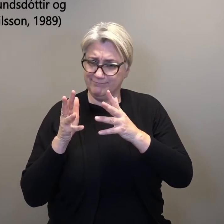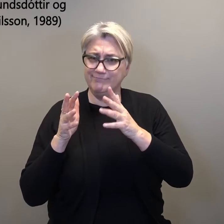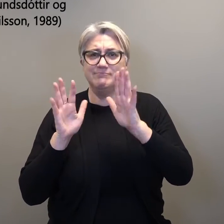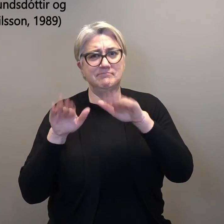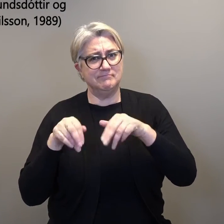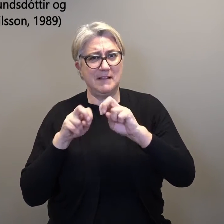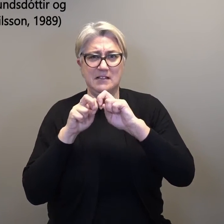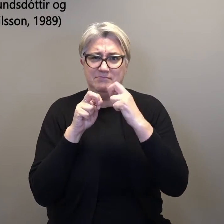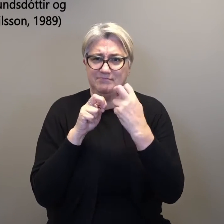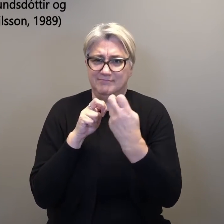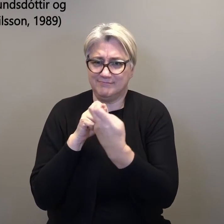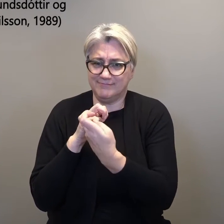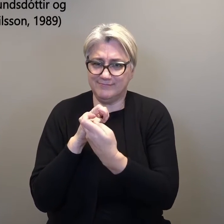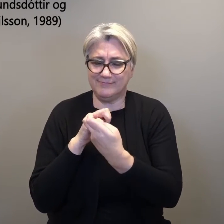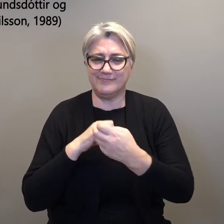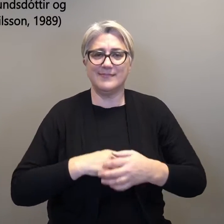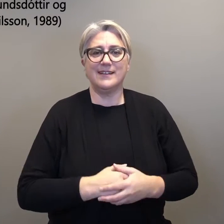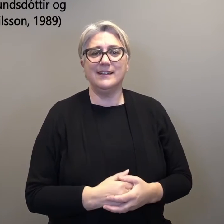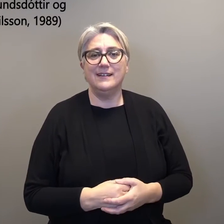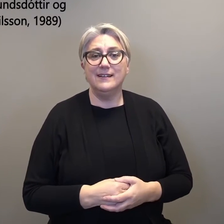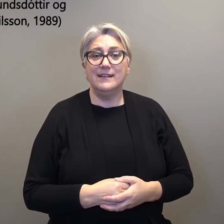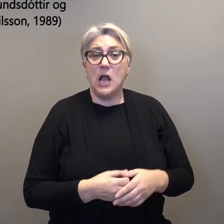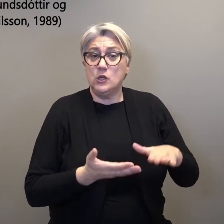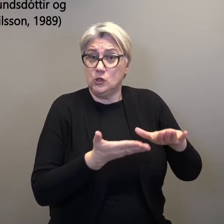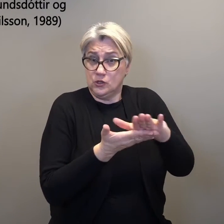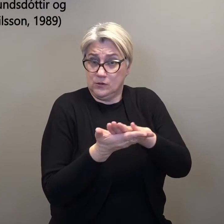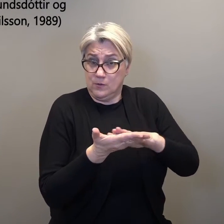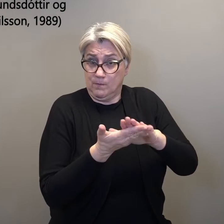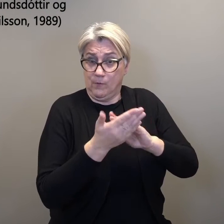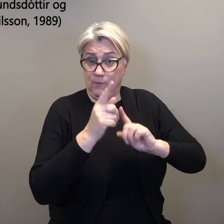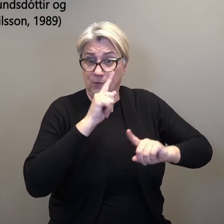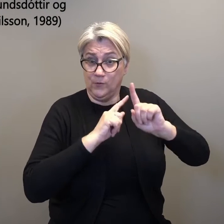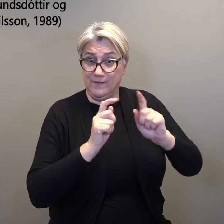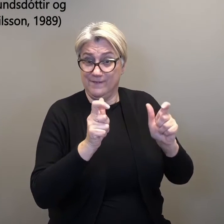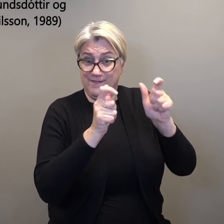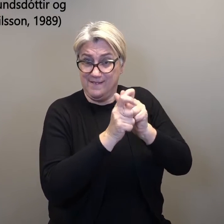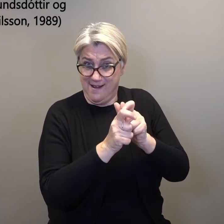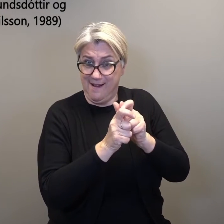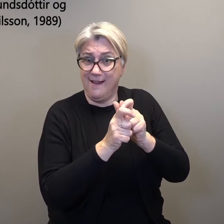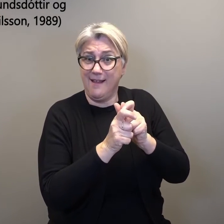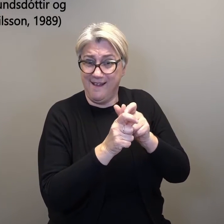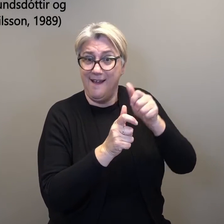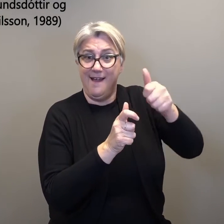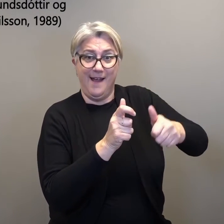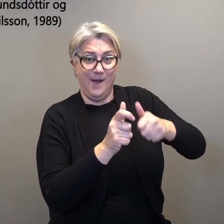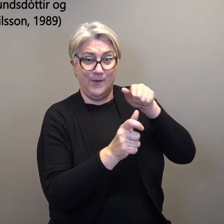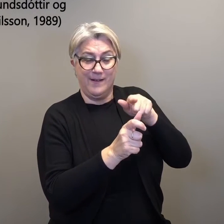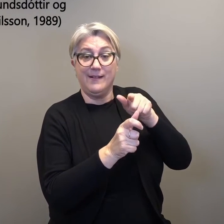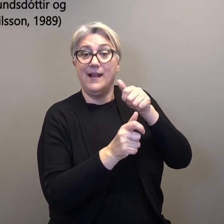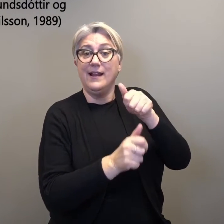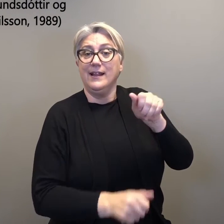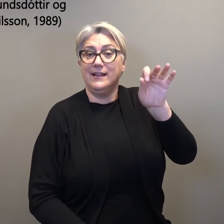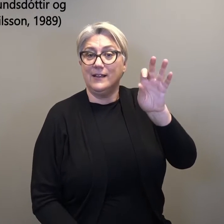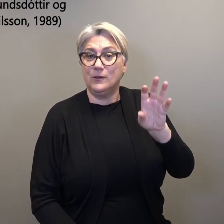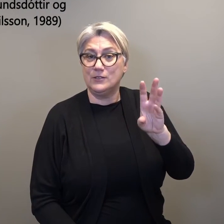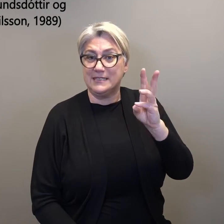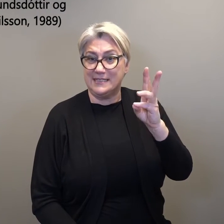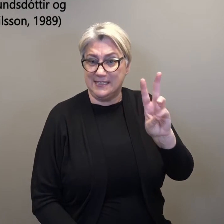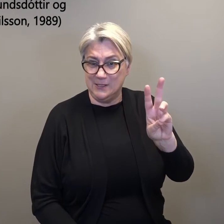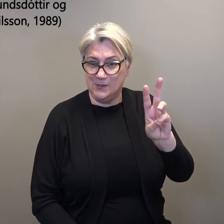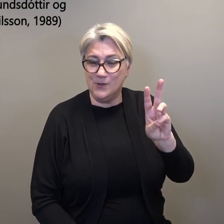settu þau fyrir sig. Á stofnfundi Félags heyrnarlausra árið 1960